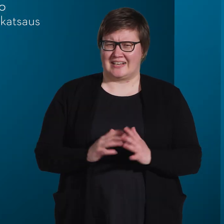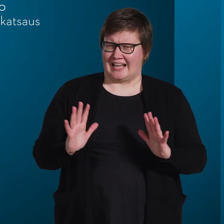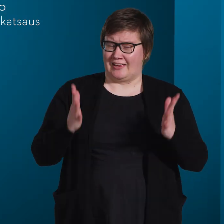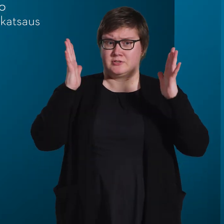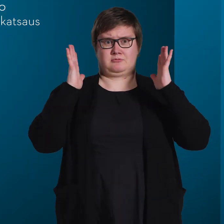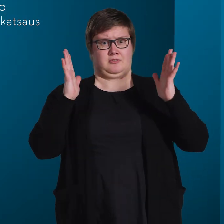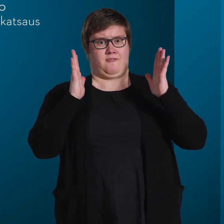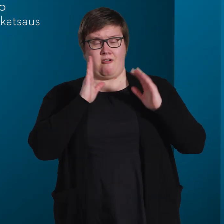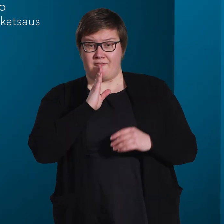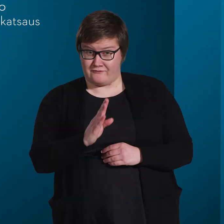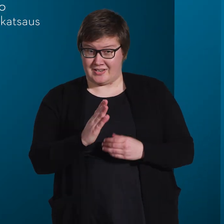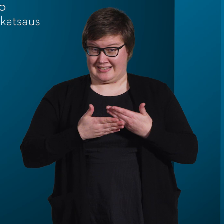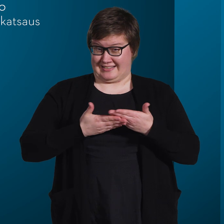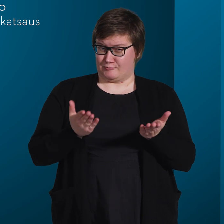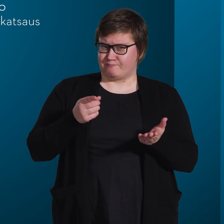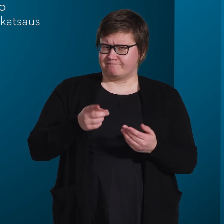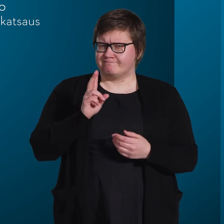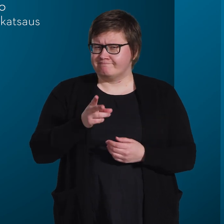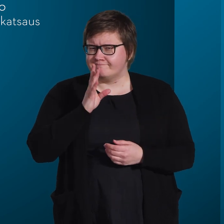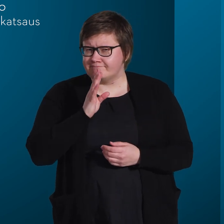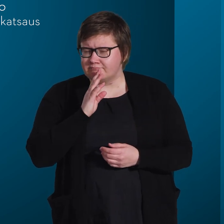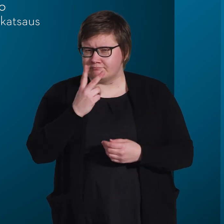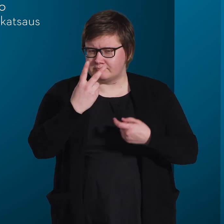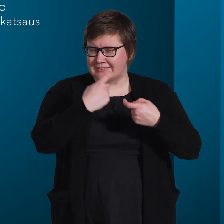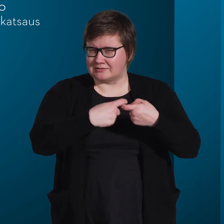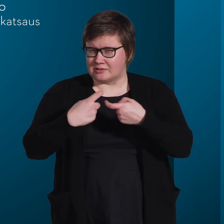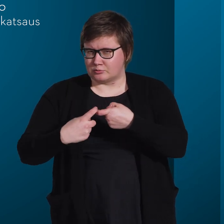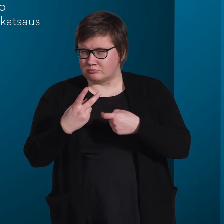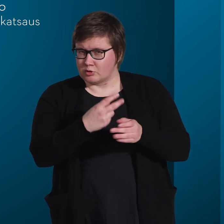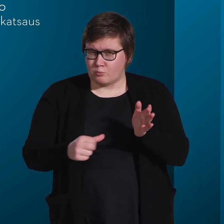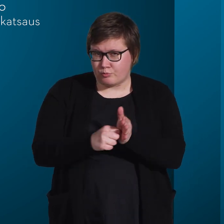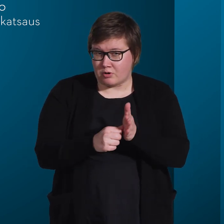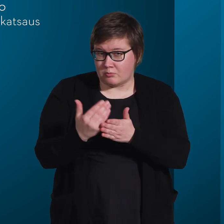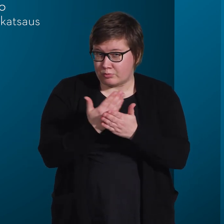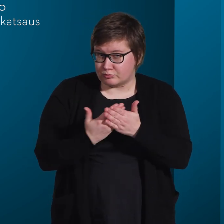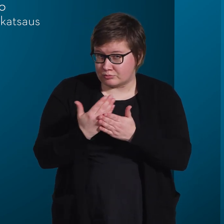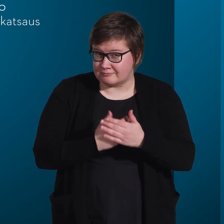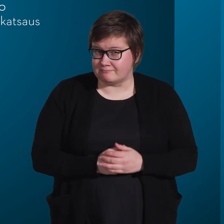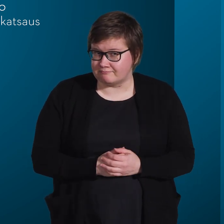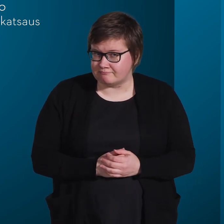Livsfarligt på allvar! on kahdesta sisaruksesta kertova murhamysteeri, -